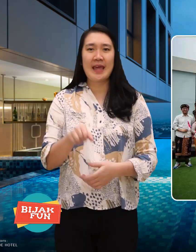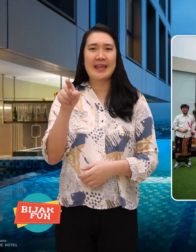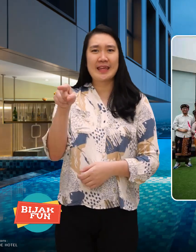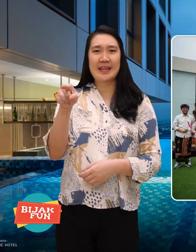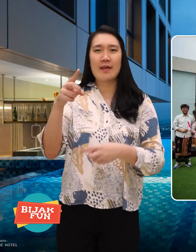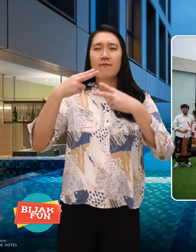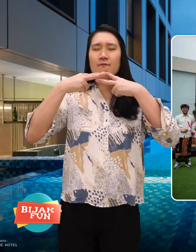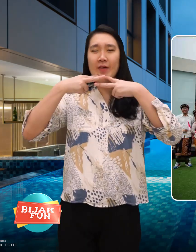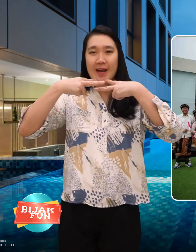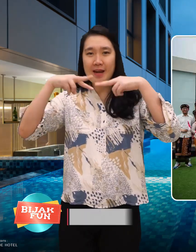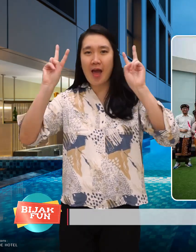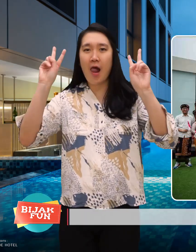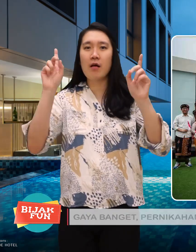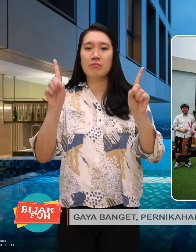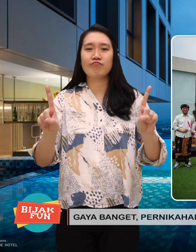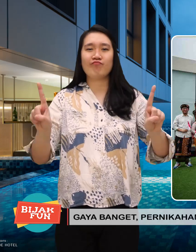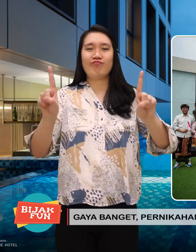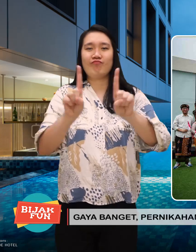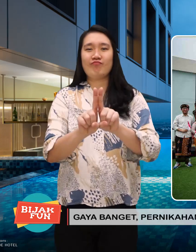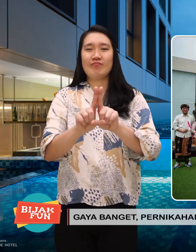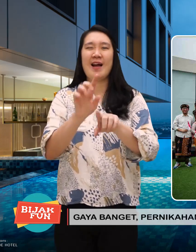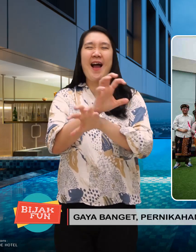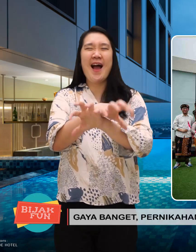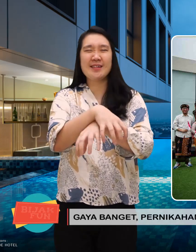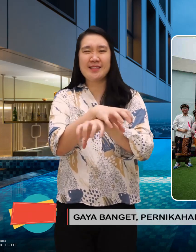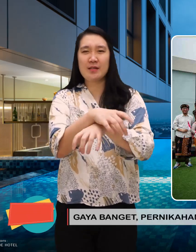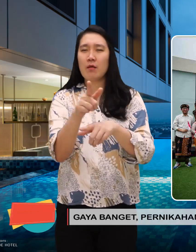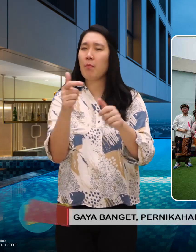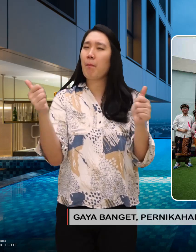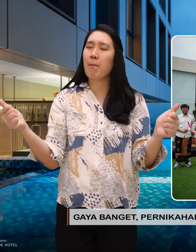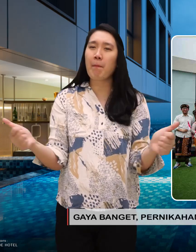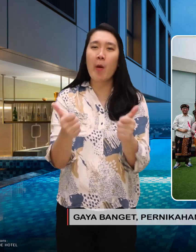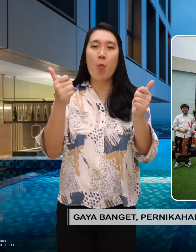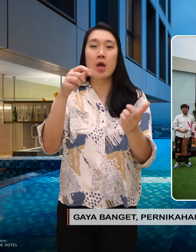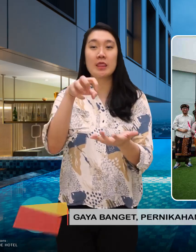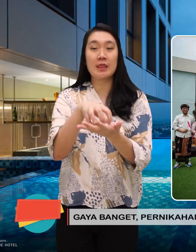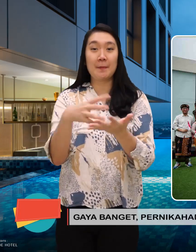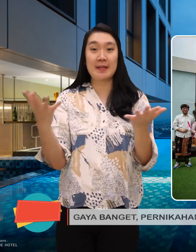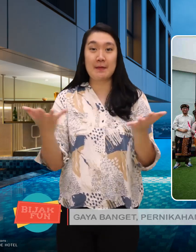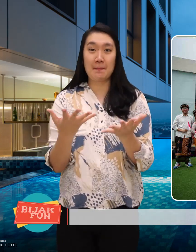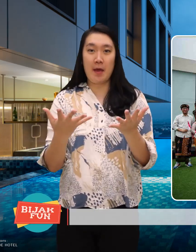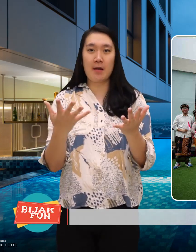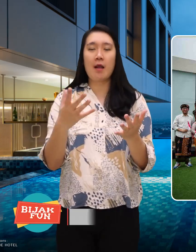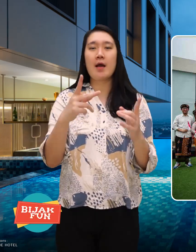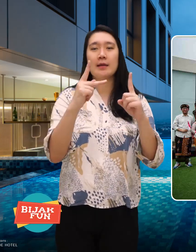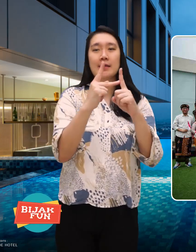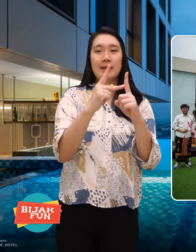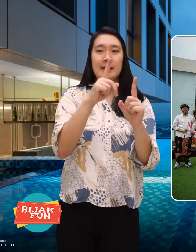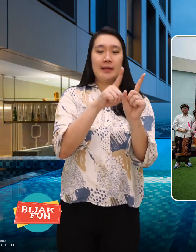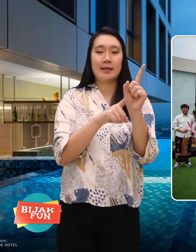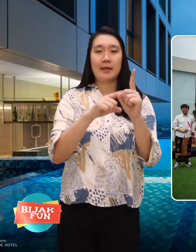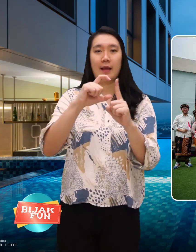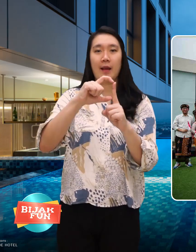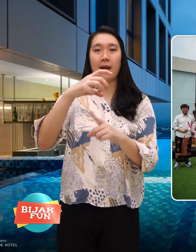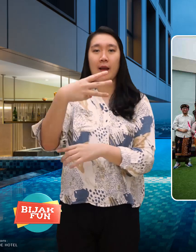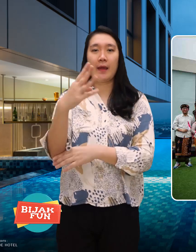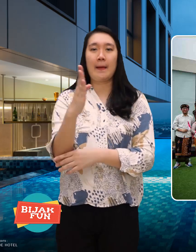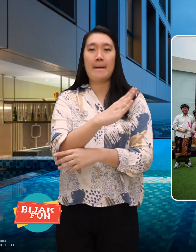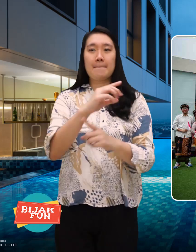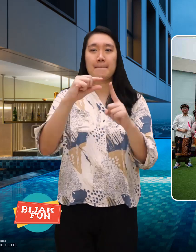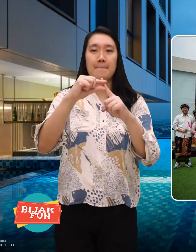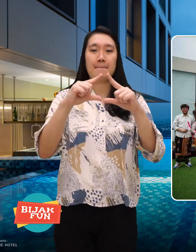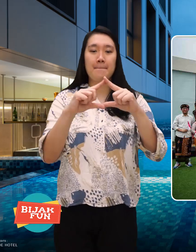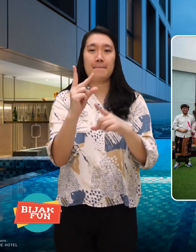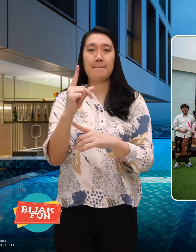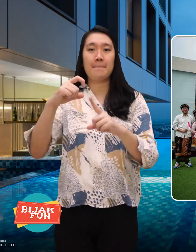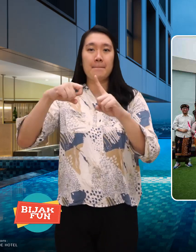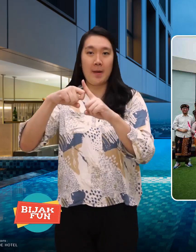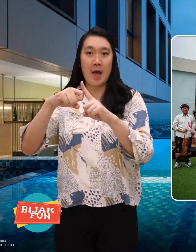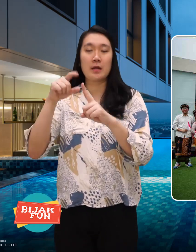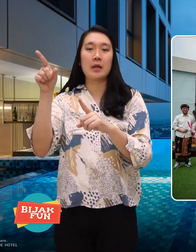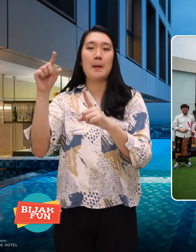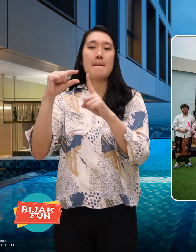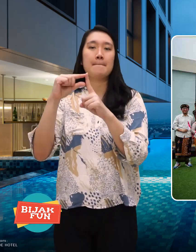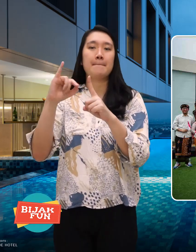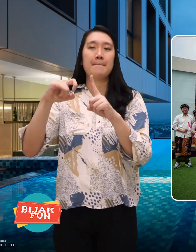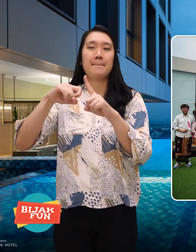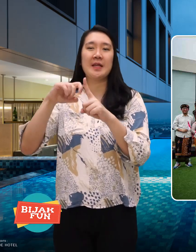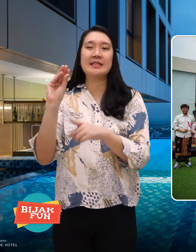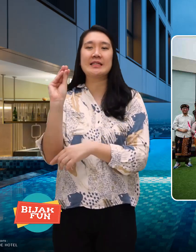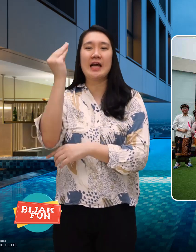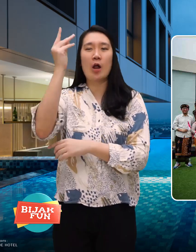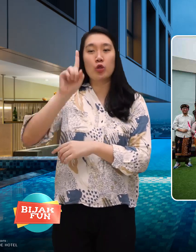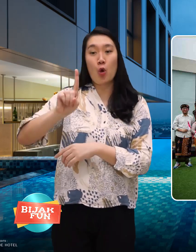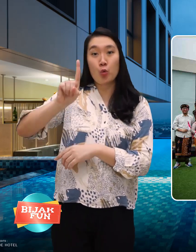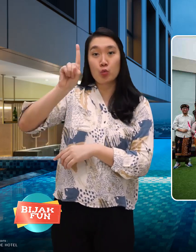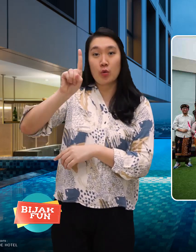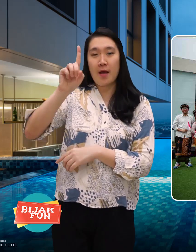Viral pernikahan anjing mewah di Hyde Park PIK, Jakarta Utara.